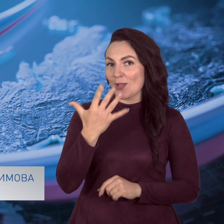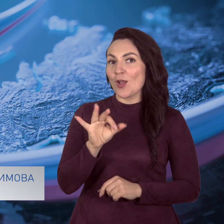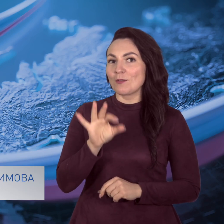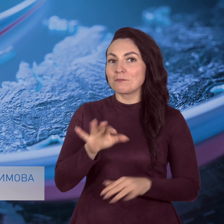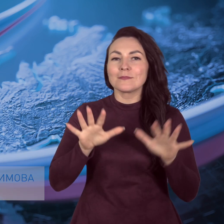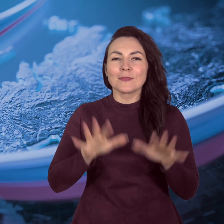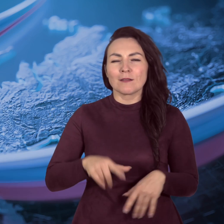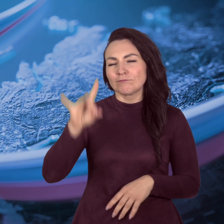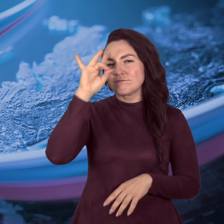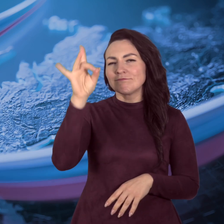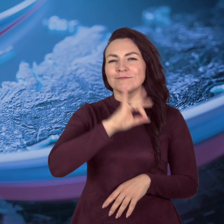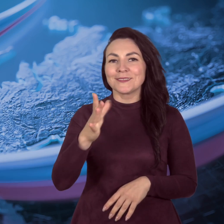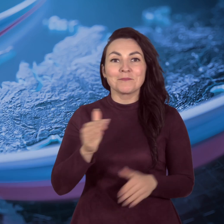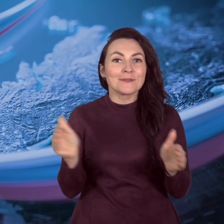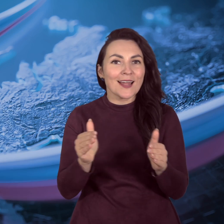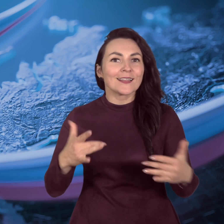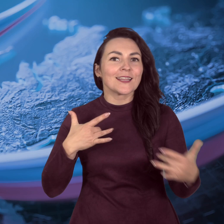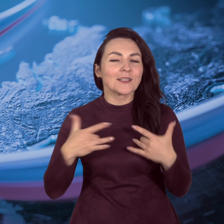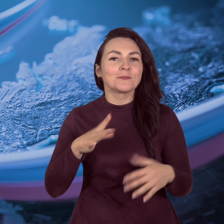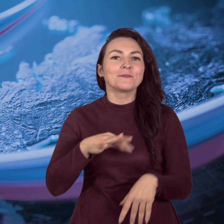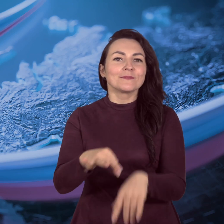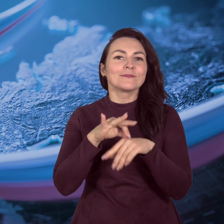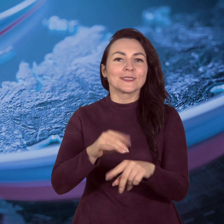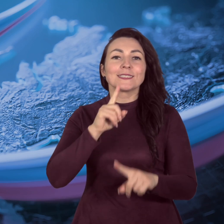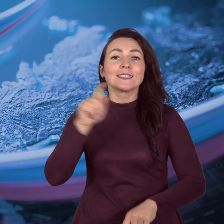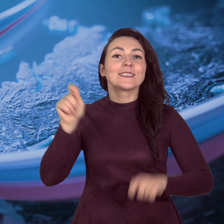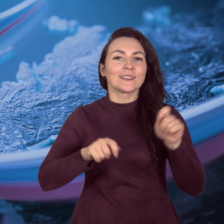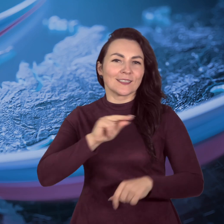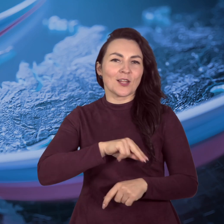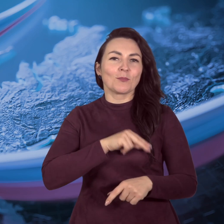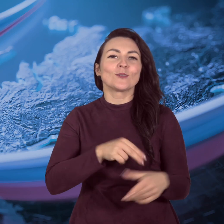5 октября в знаменитом Малом театре состоялось заседание Рабочей группы